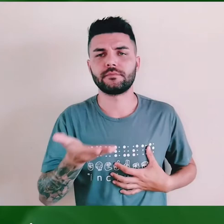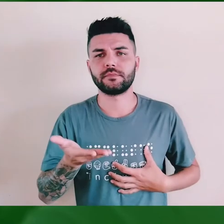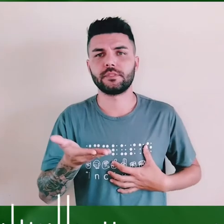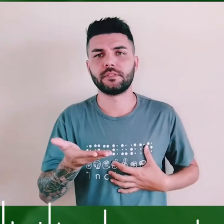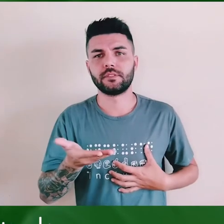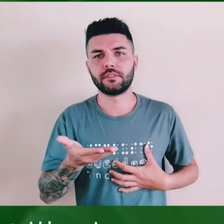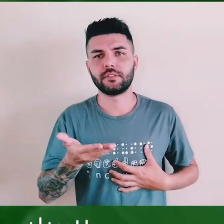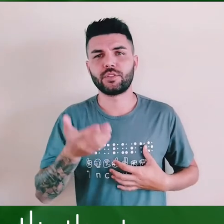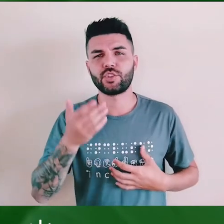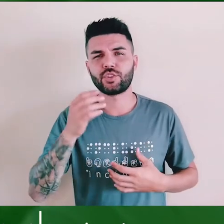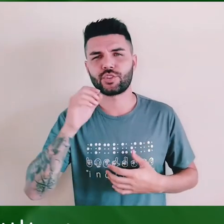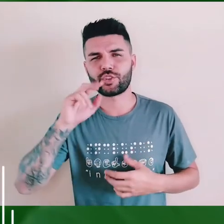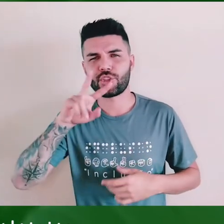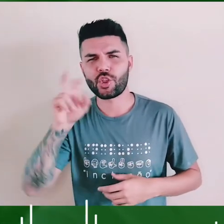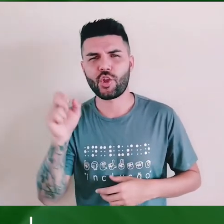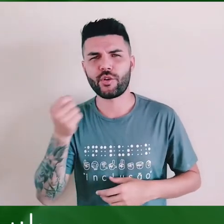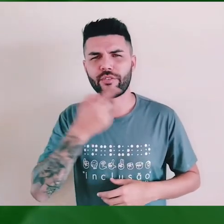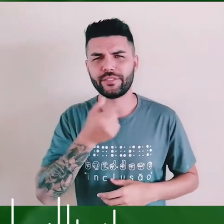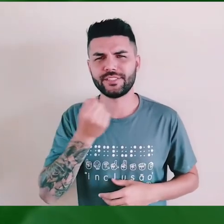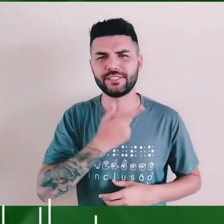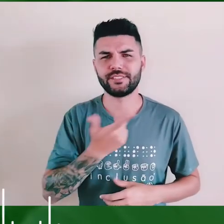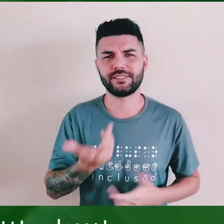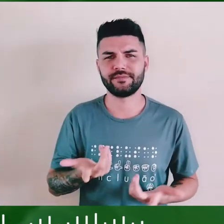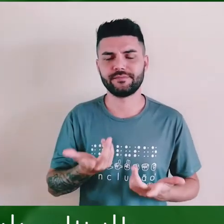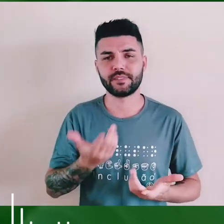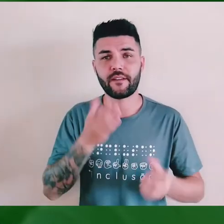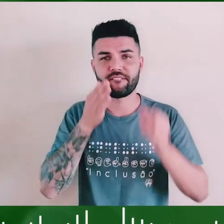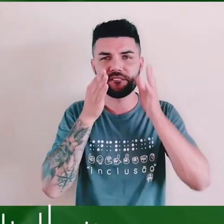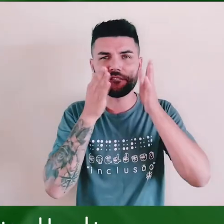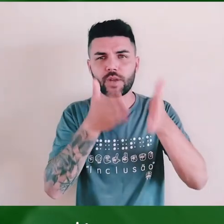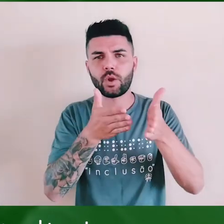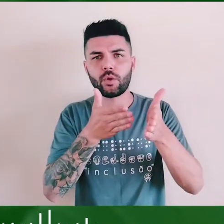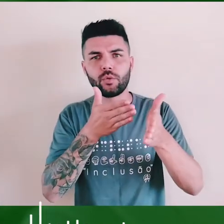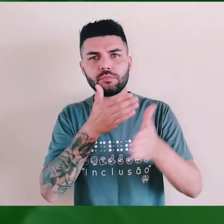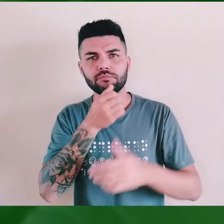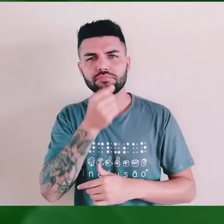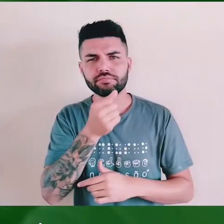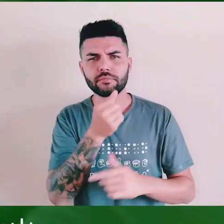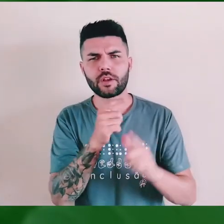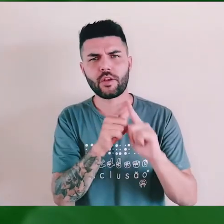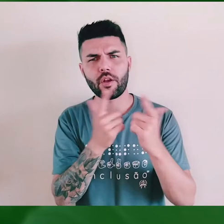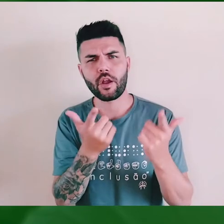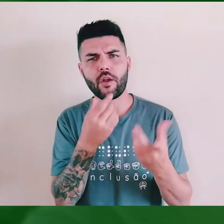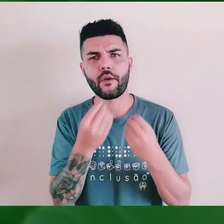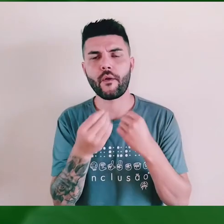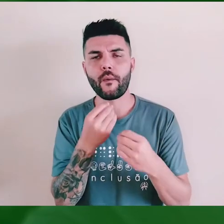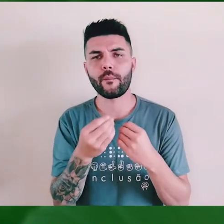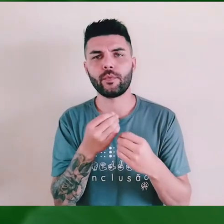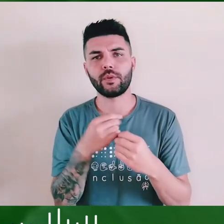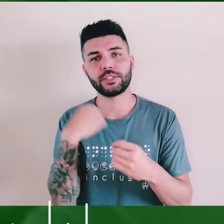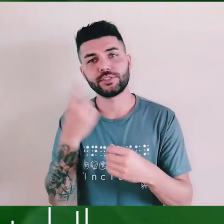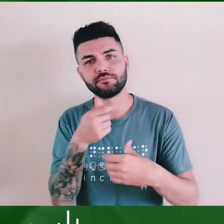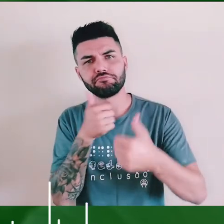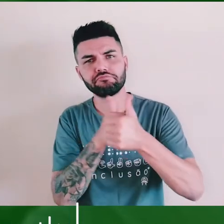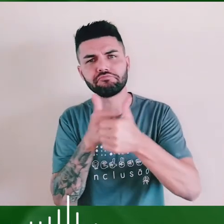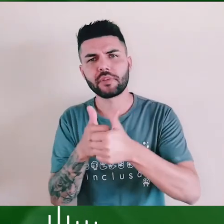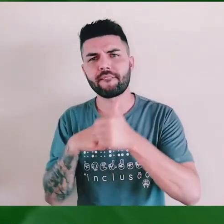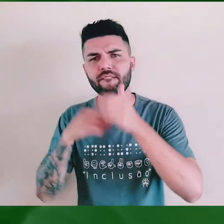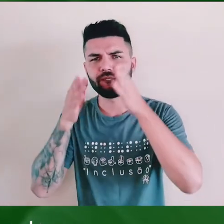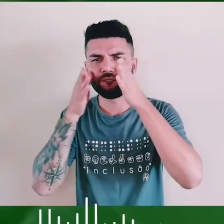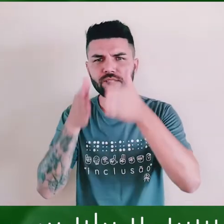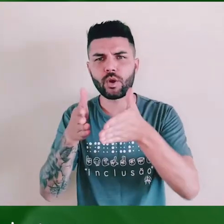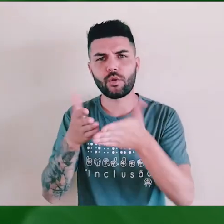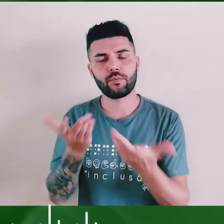do jornalista? Como podemos fazer para lutar contra essas fake news? Pedro: Cara é bizarro.